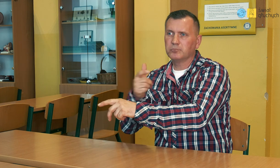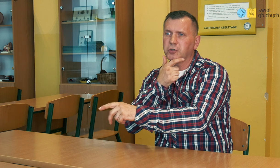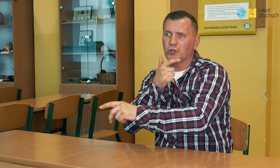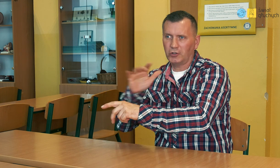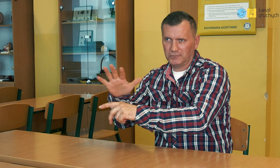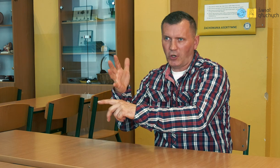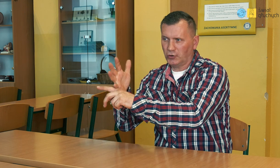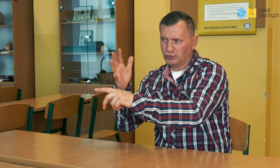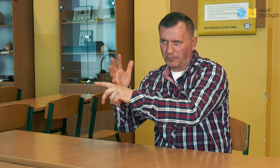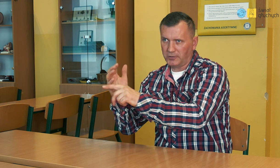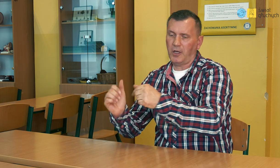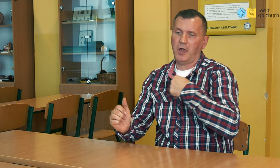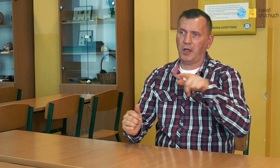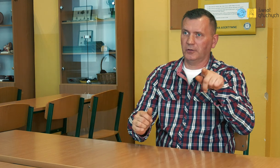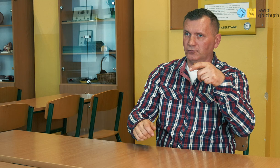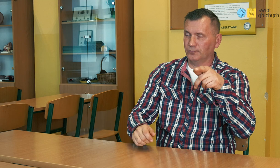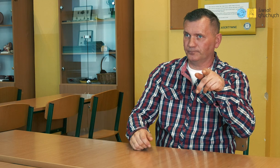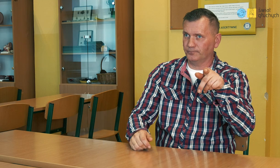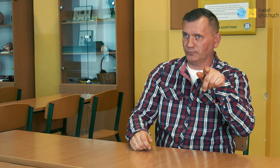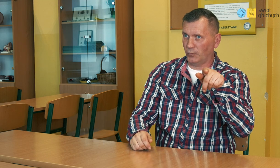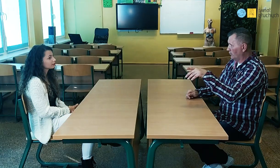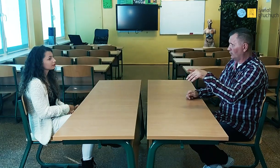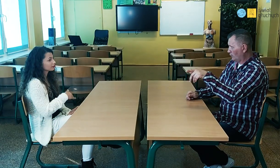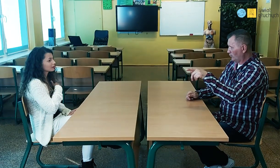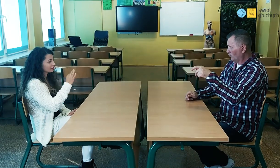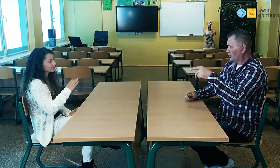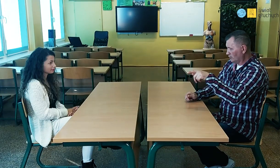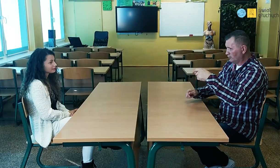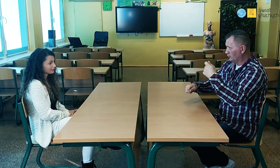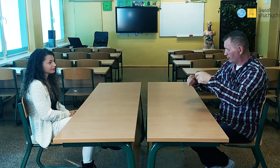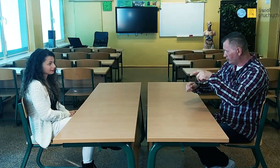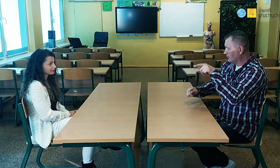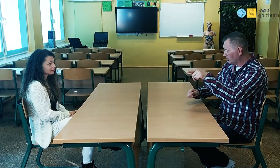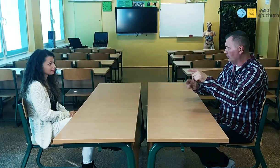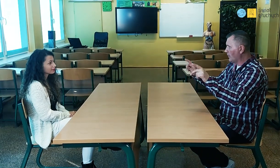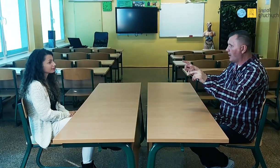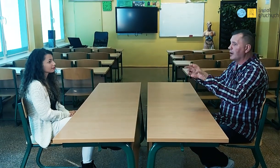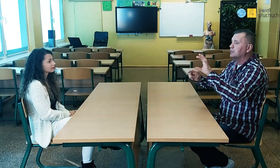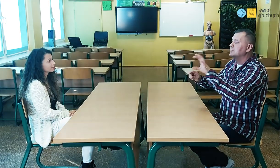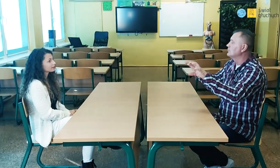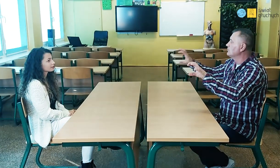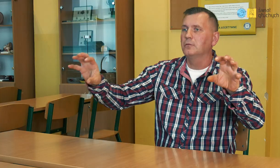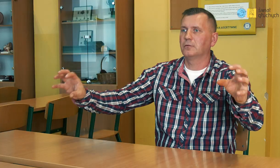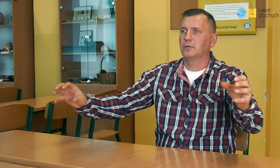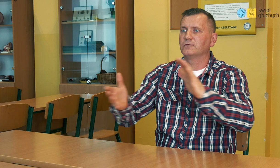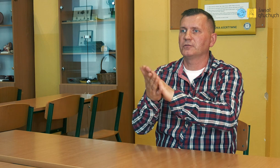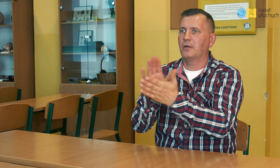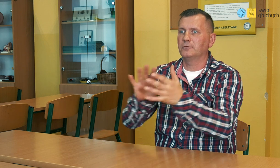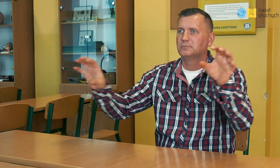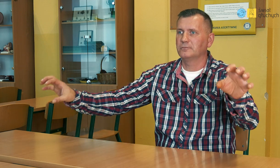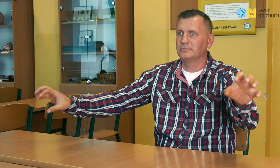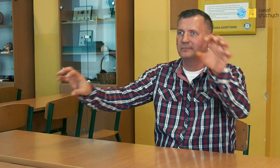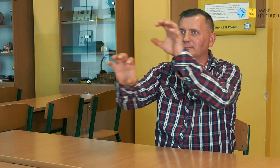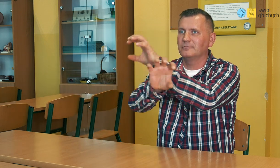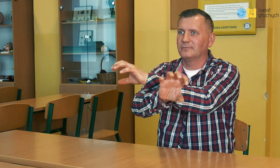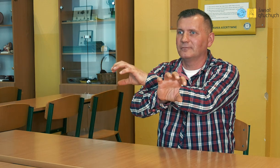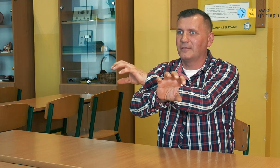do Bydgoszczy, wtedy uczniowie z Ostromecka jechali do Szczecina, na wymianę.